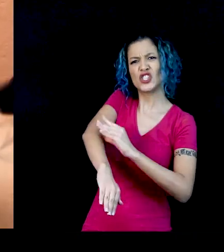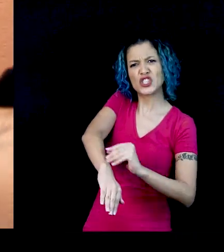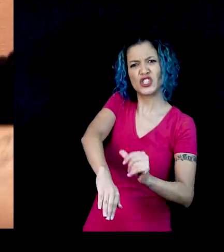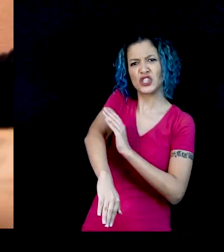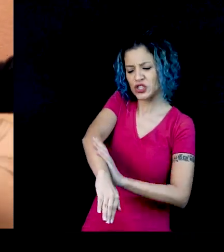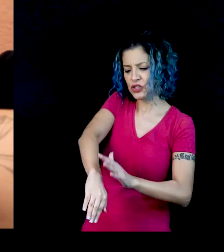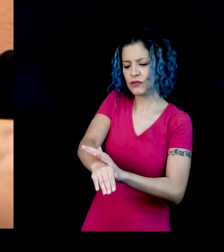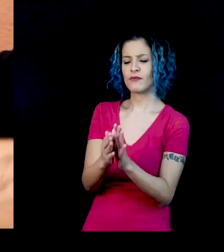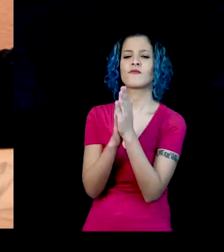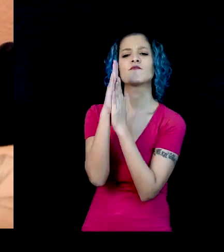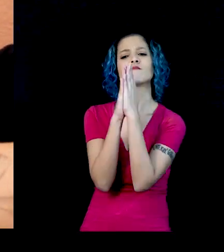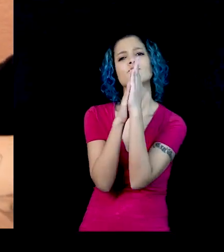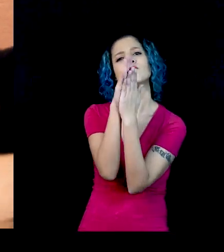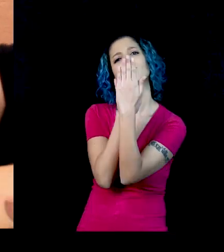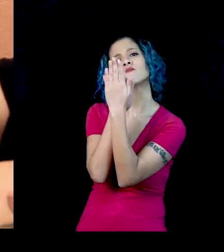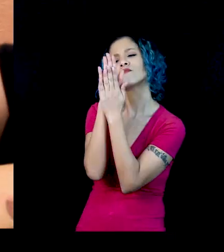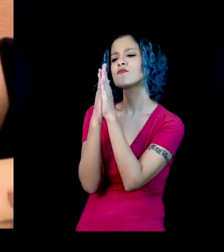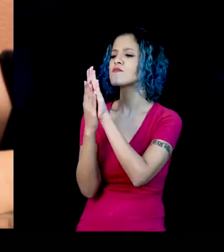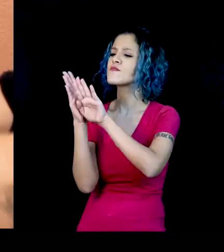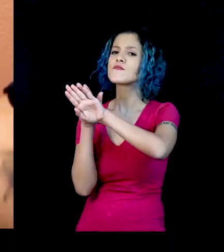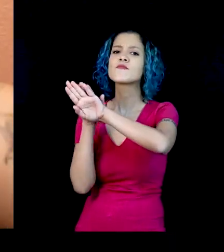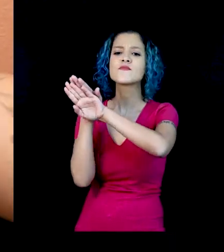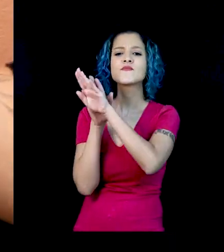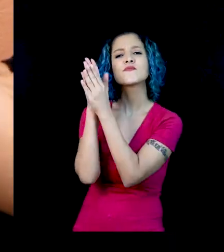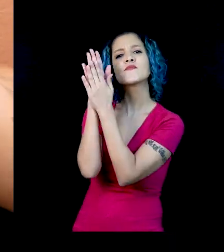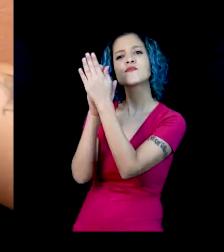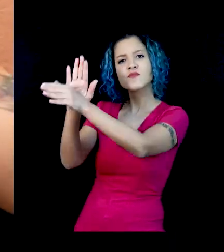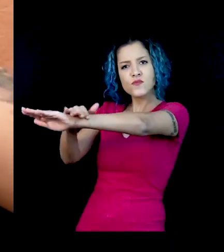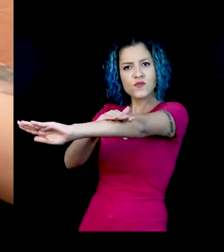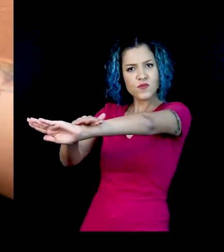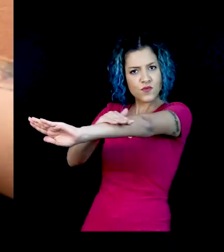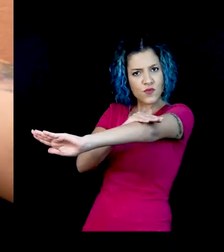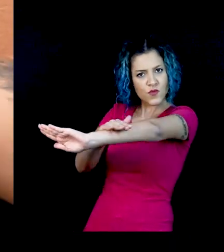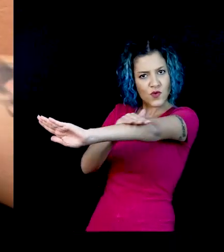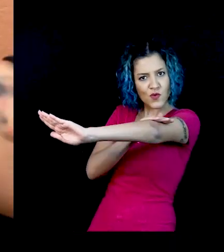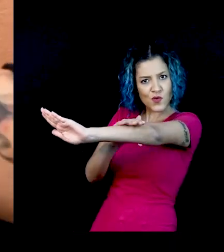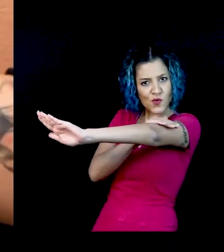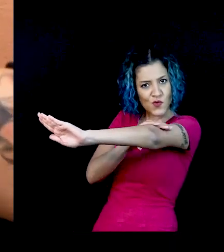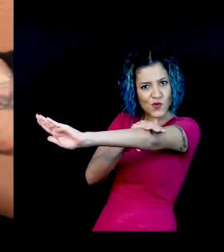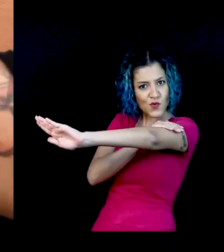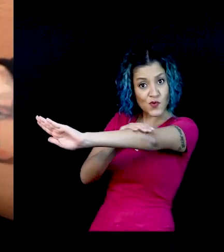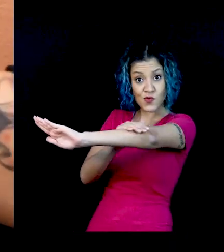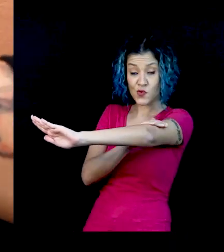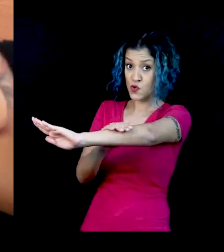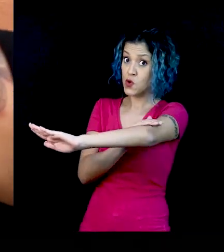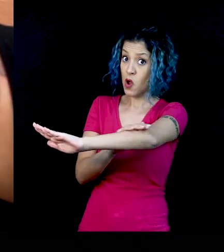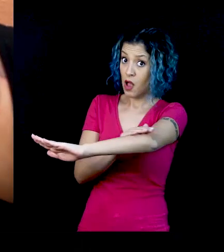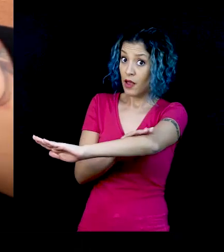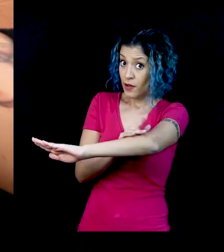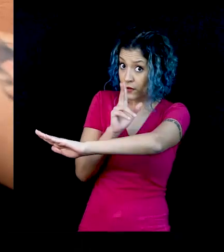iniciando pelas mãos em cada parte do seu corpo. O toque é firme.